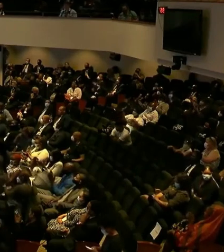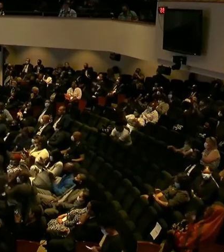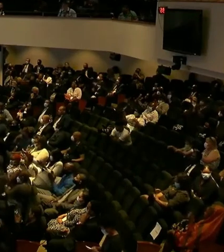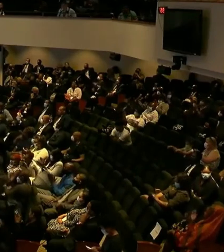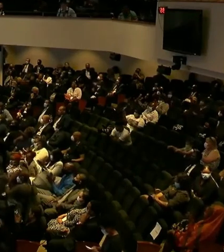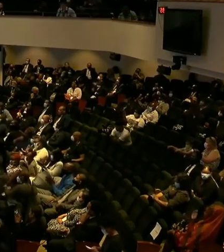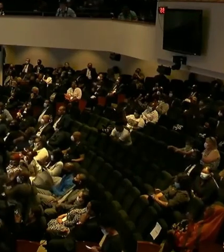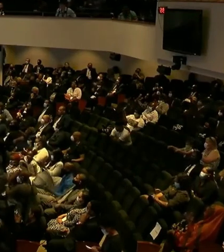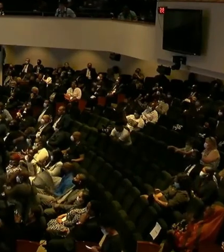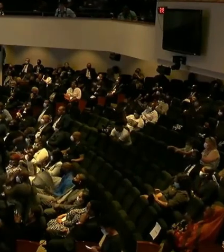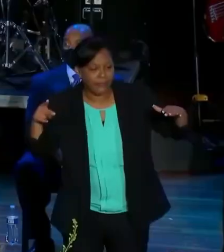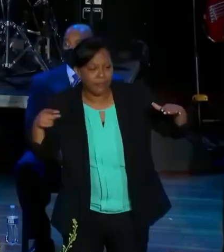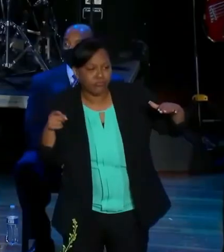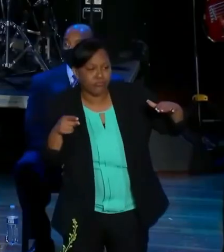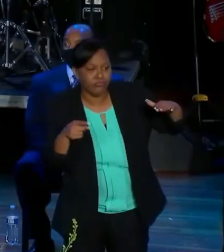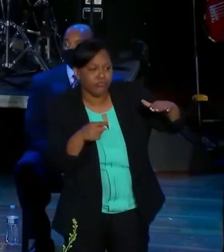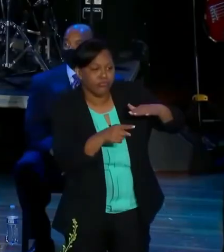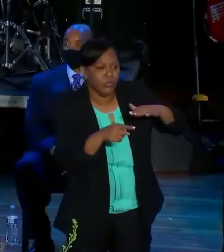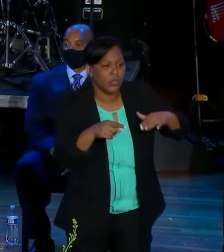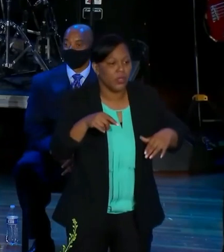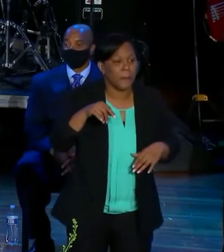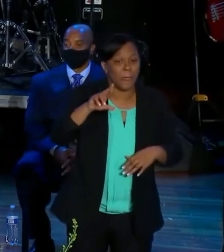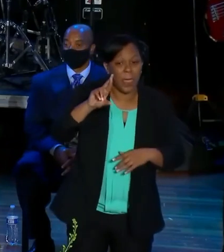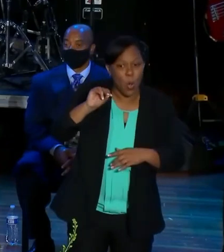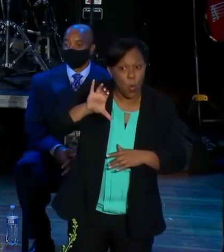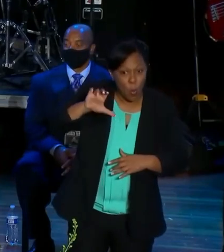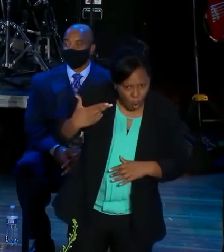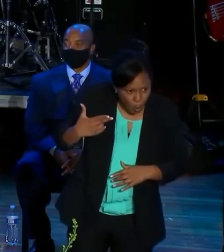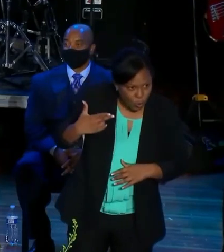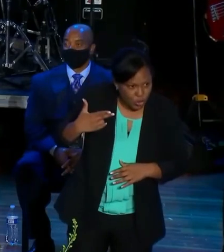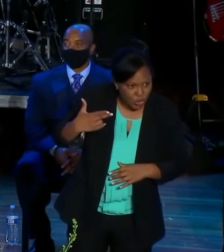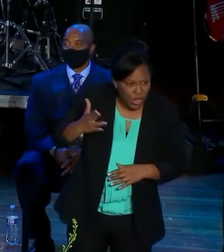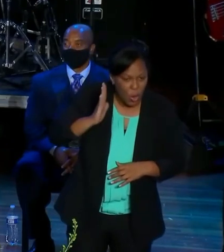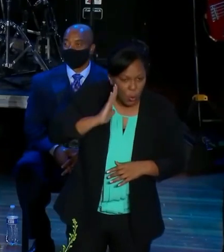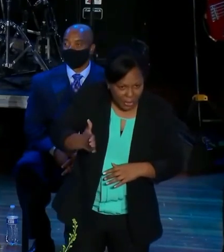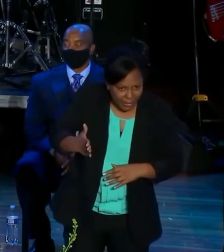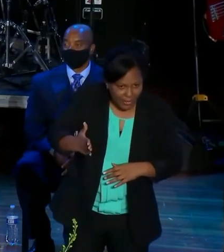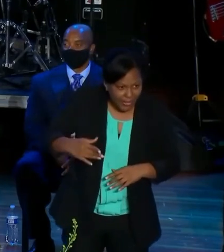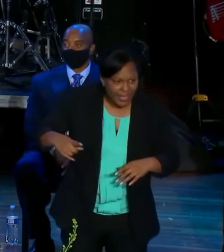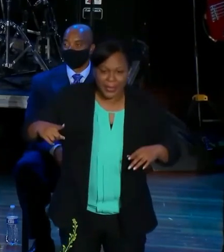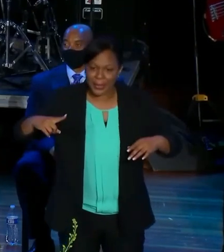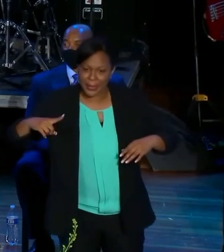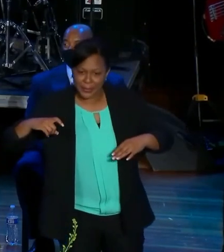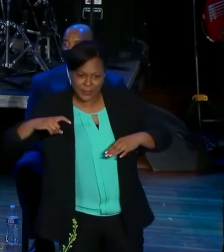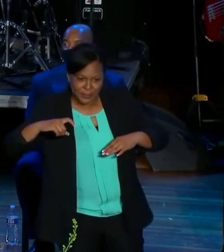då kommer kackerlackan att krypa upp på matsalsbordet, och ha en riktig festmåltid